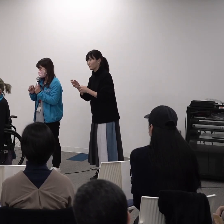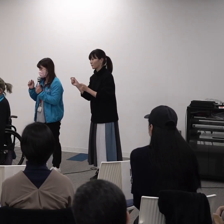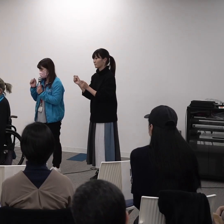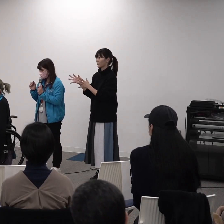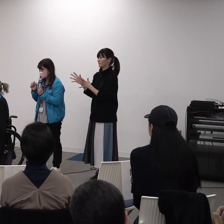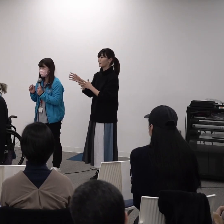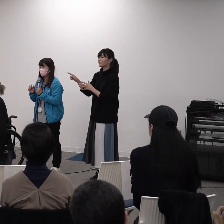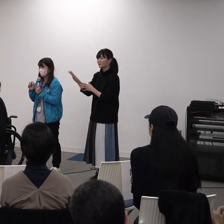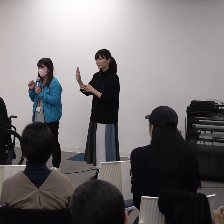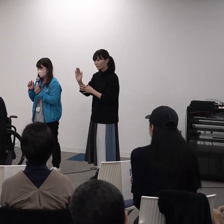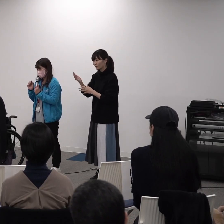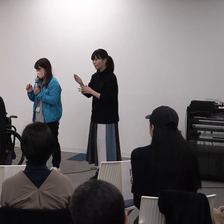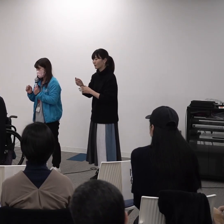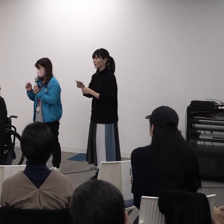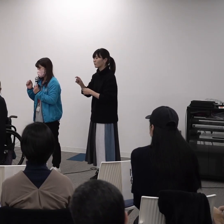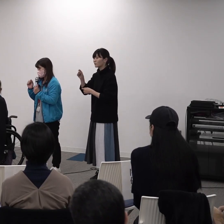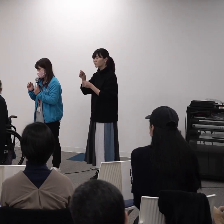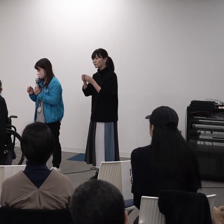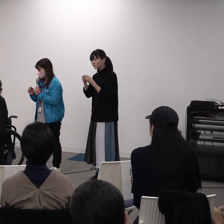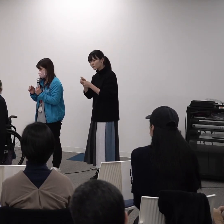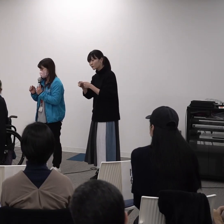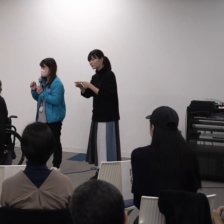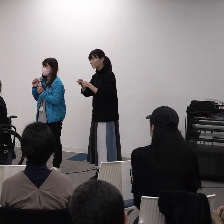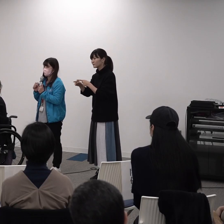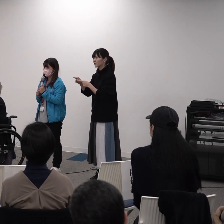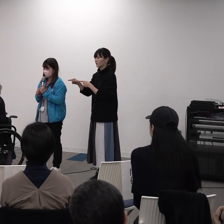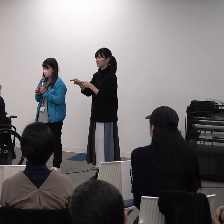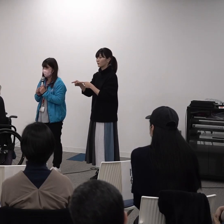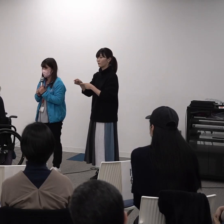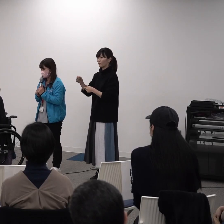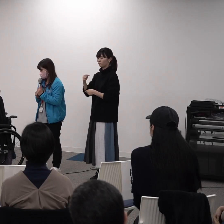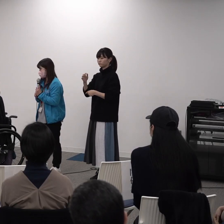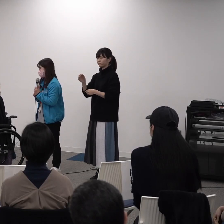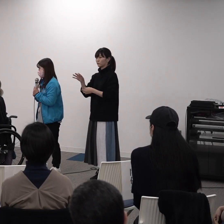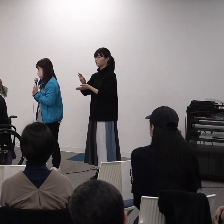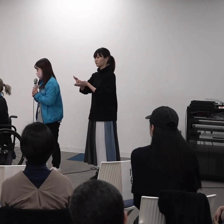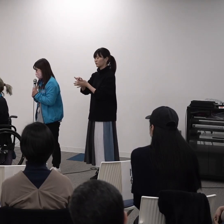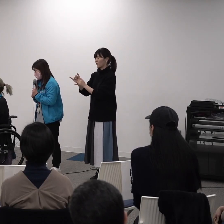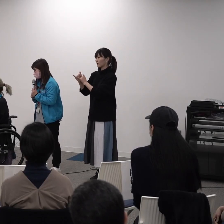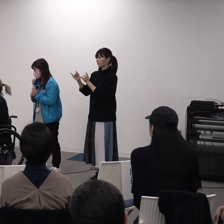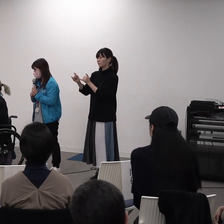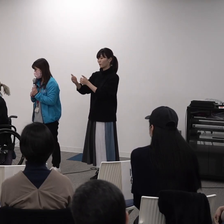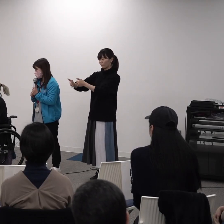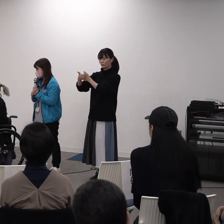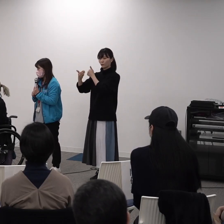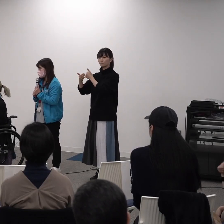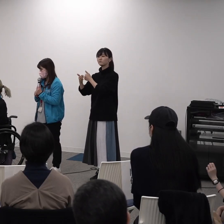本当にこういう小さい助けってのがユーザーさんがとても助かるお仕事なのかなと思います